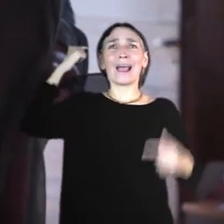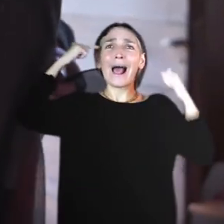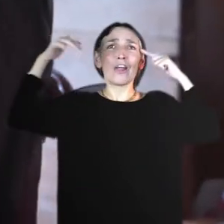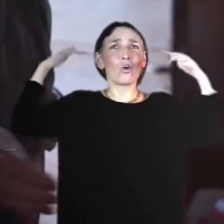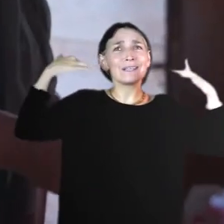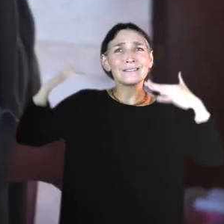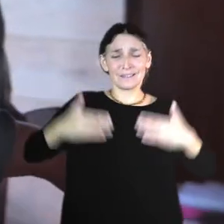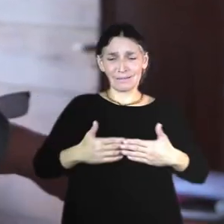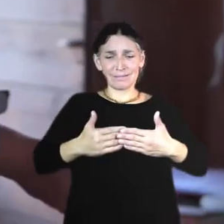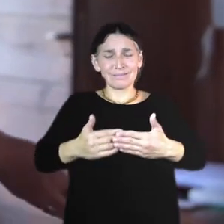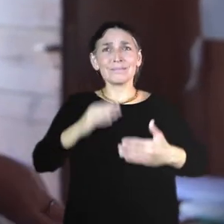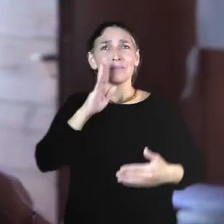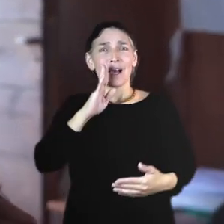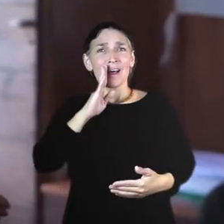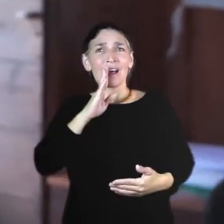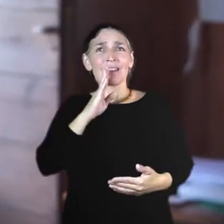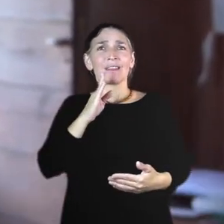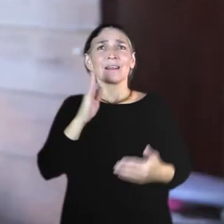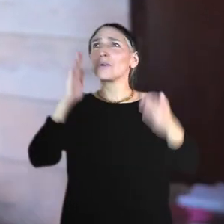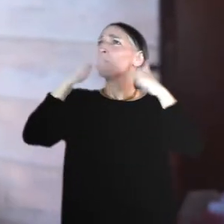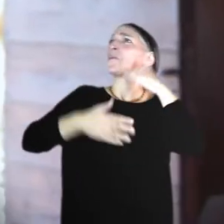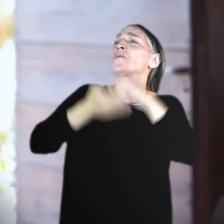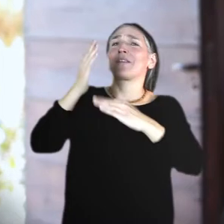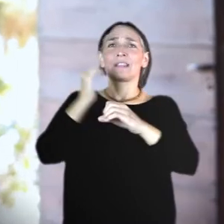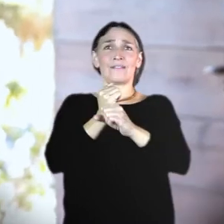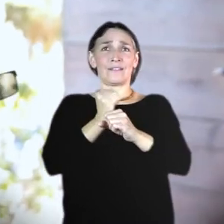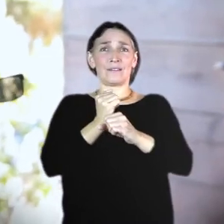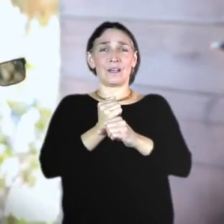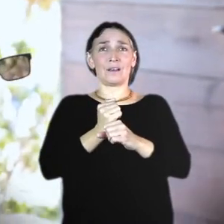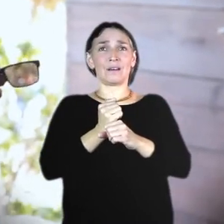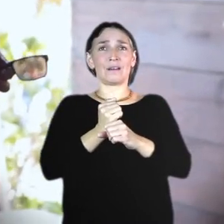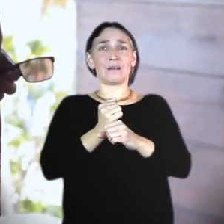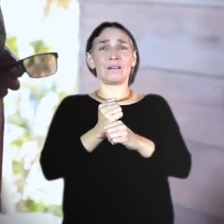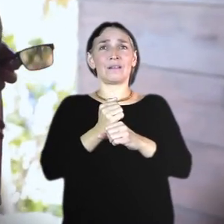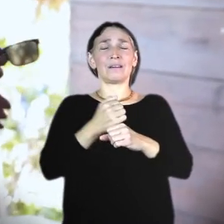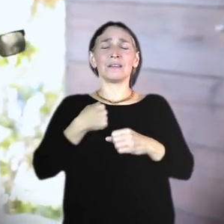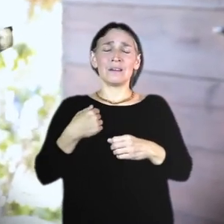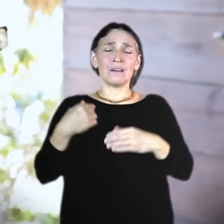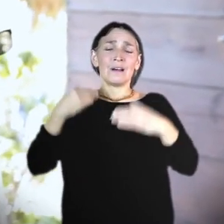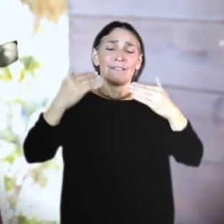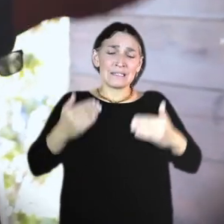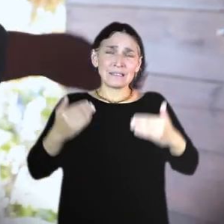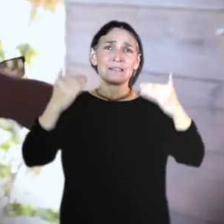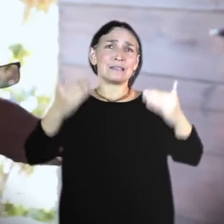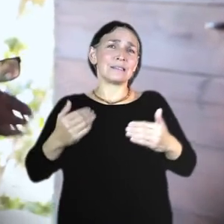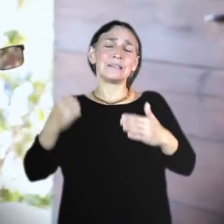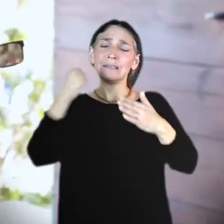siendo madre adolescente. No puedo salir ni a trabajar y sigo avanzando